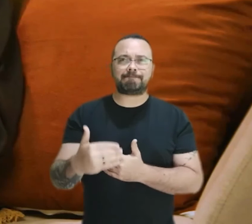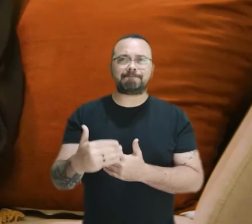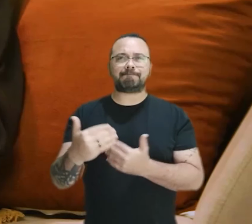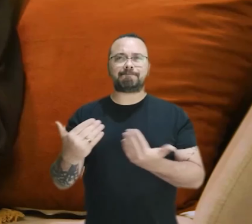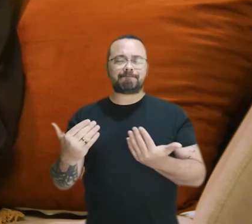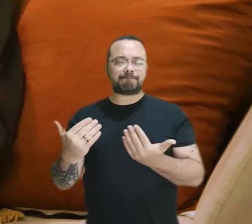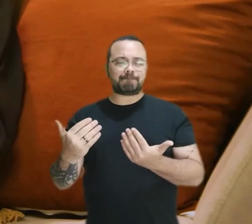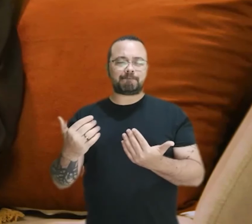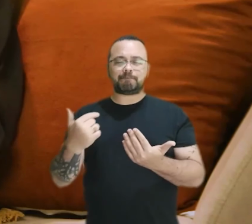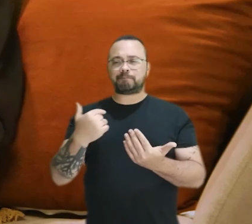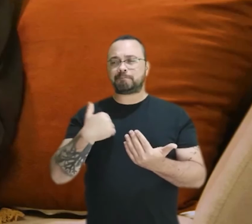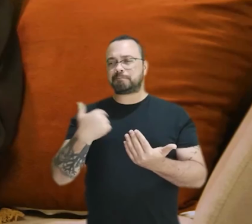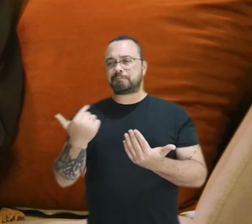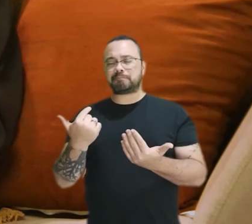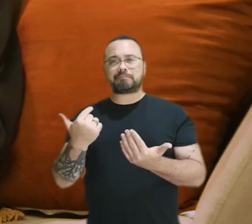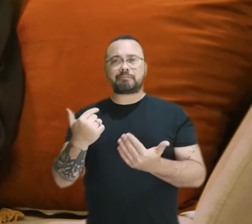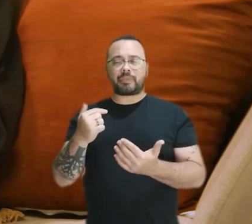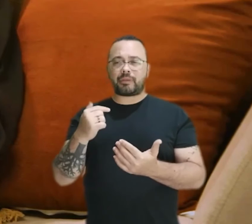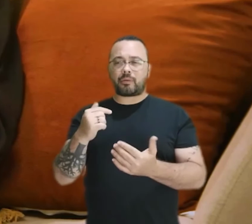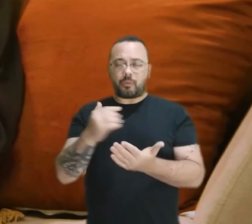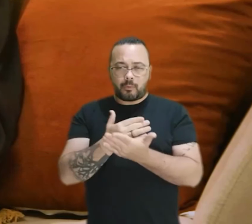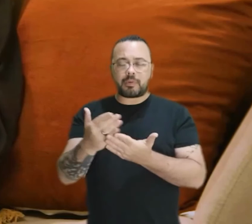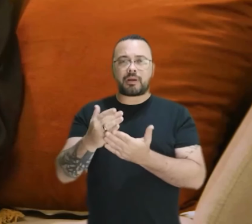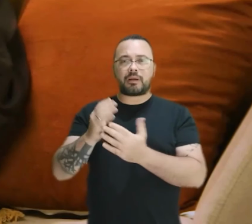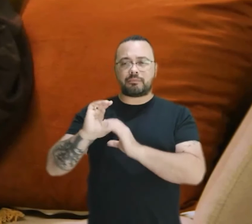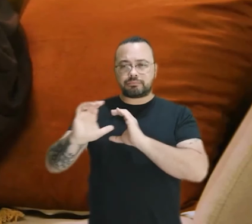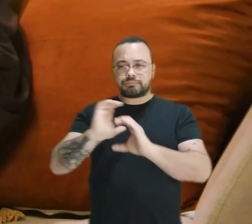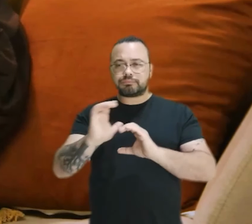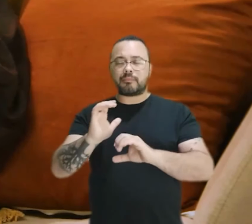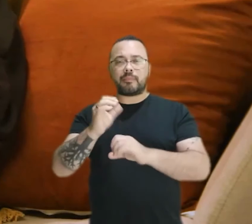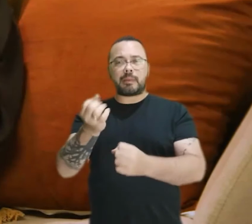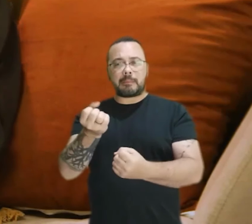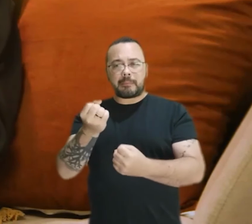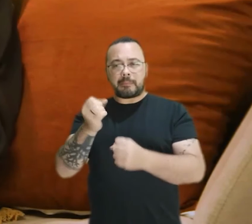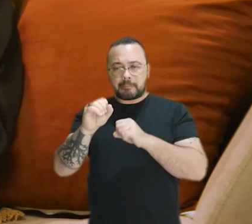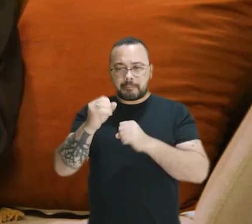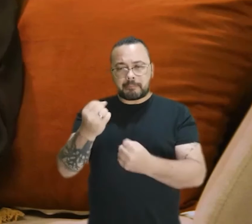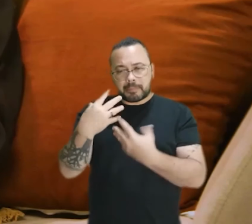Aí, em algum momento, eu comecei a fazer aula de canto, por hobby, assim, né? Porque eu...